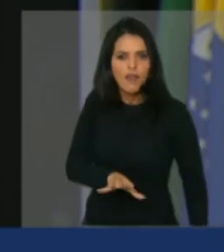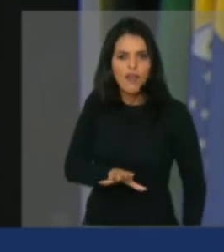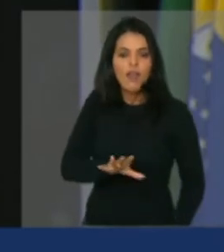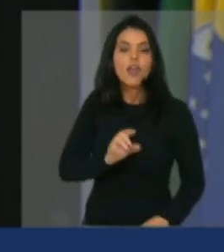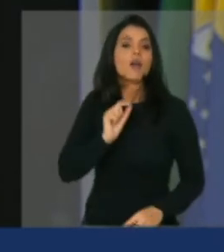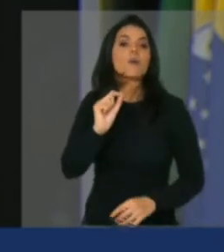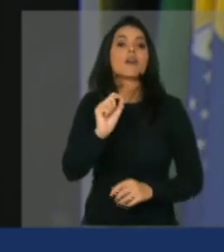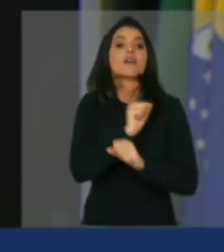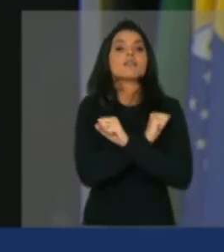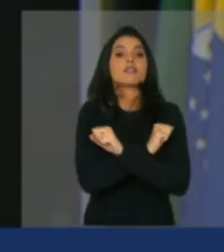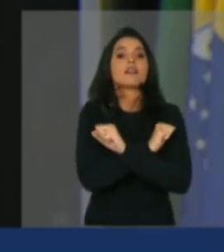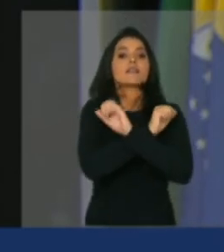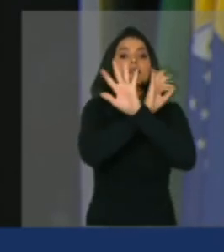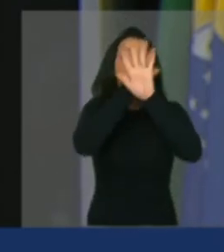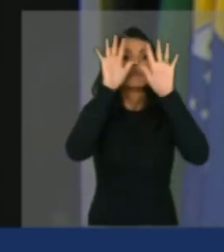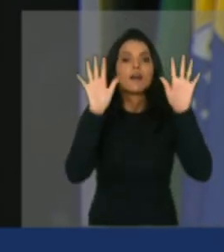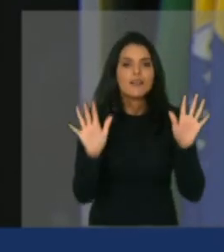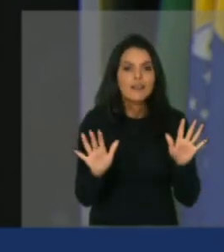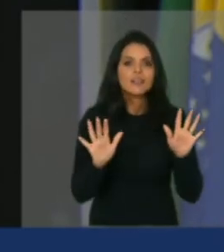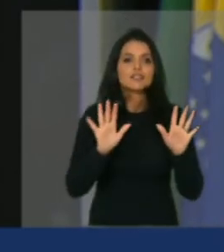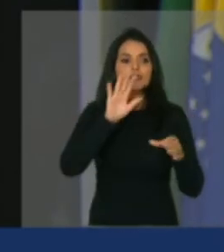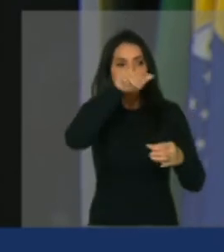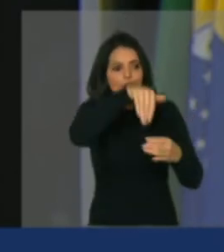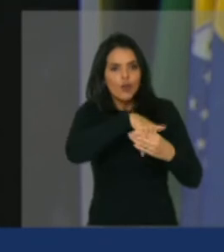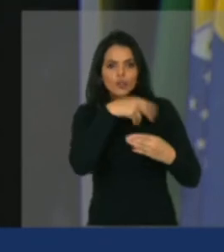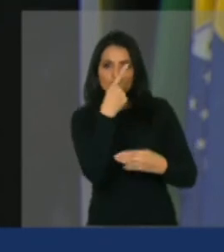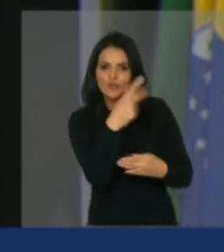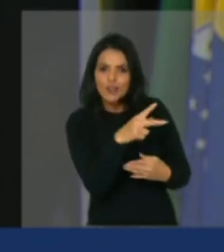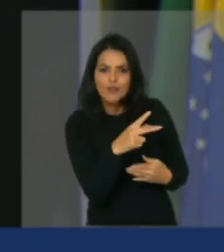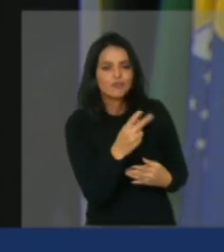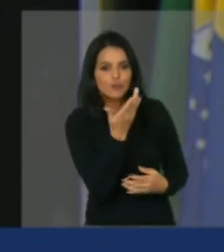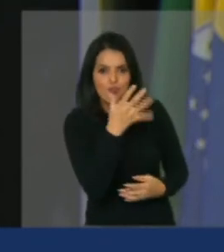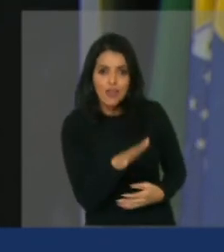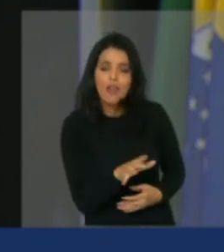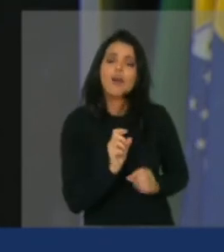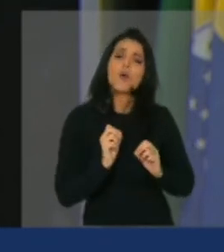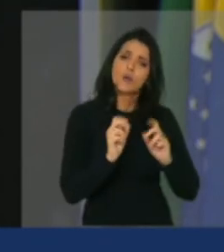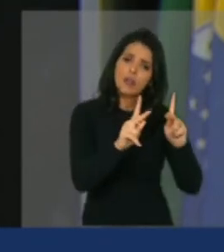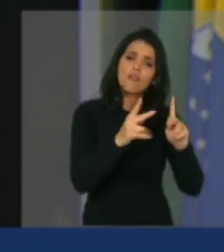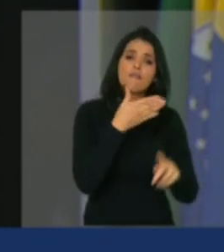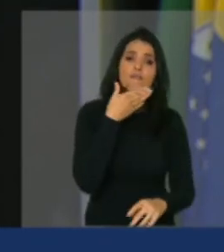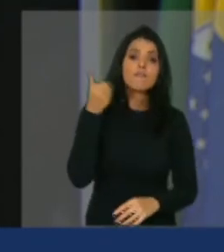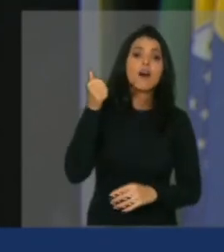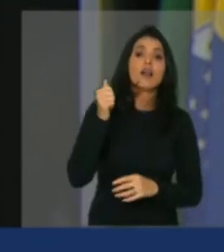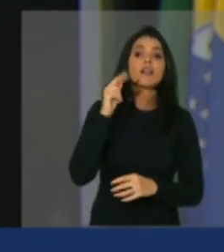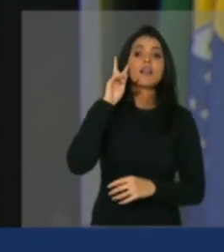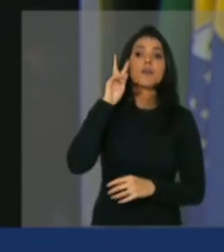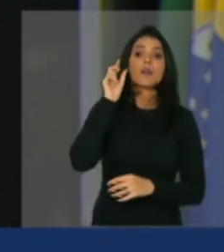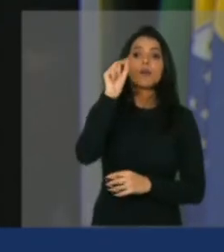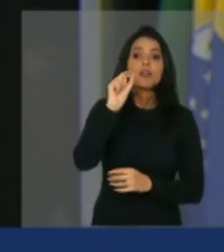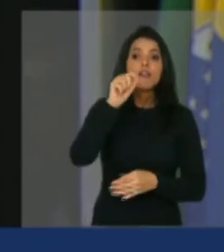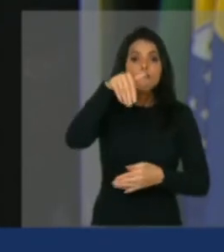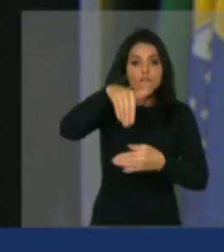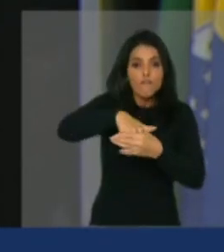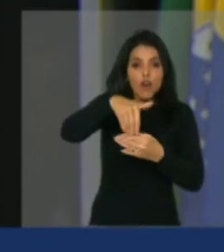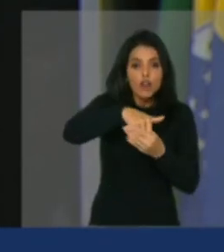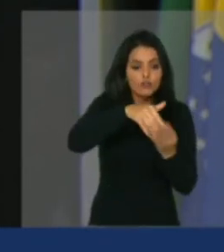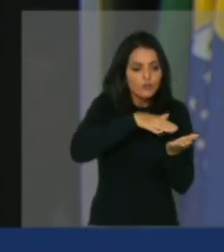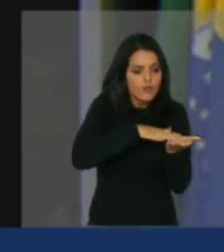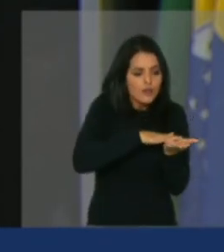ESTA TRANSPARÊNCIA NO SEU VOTO. VALE LEMBRAR. [INTERMITÊNCIA DE ÁUDIO] COMO VOTO AUDITÁVEL E IMPRESSO, SIMPLESMENTE É A SEGURANÇA DE QUE, O SEU